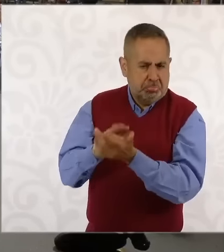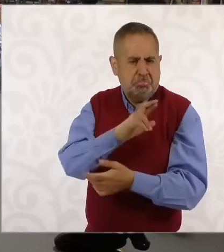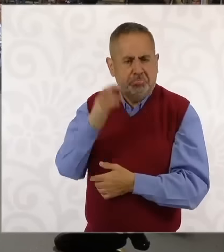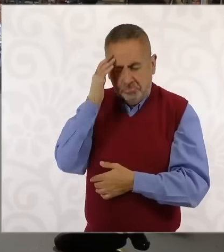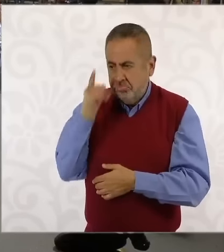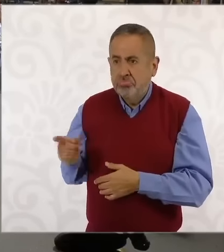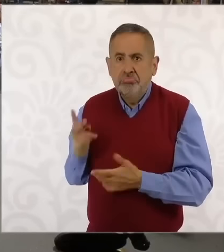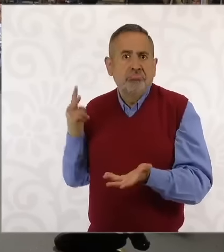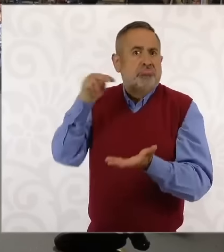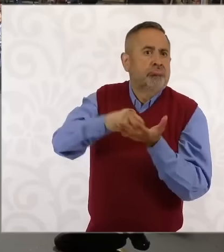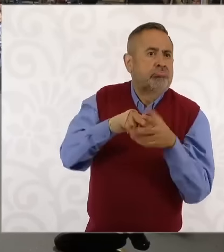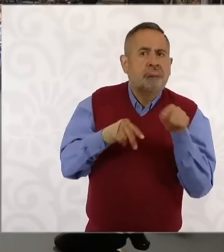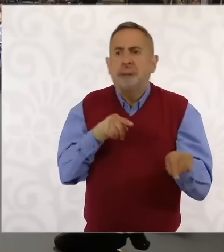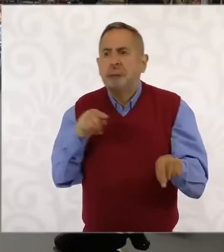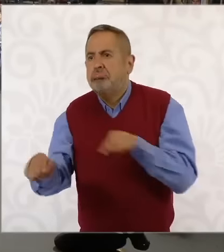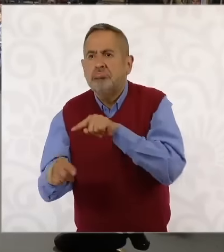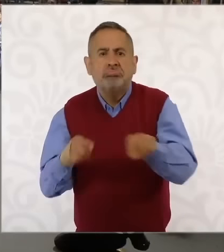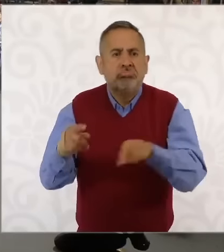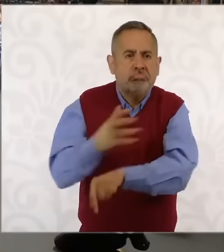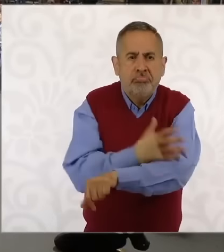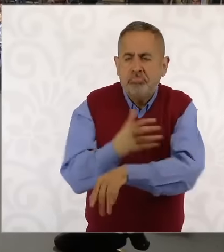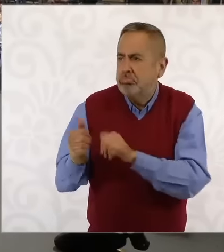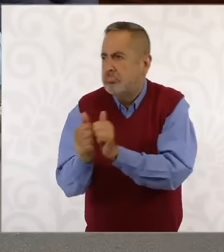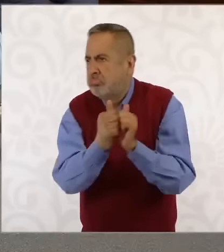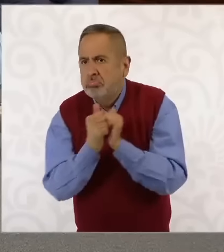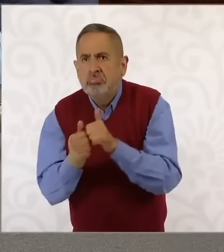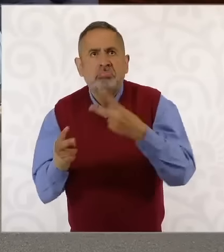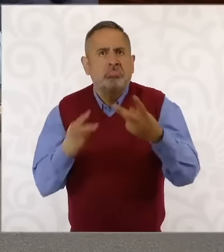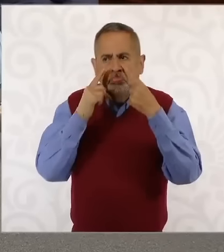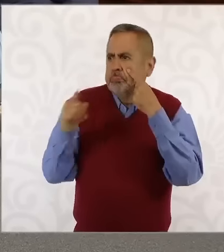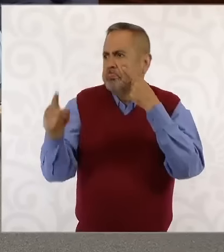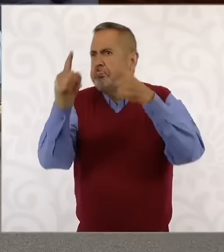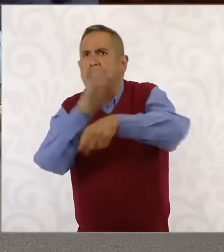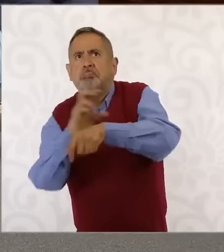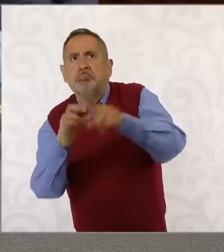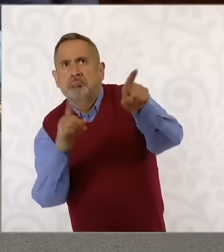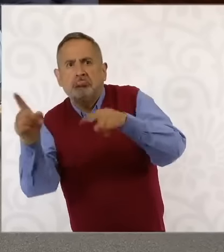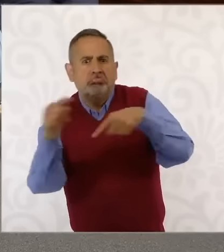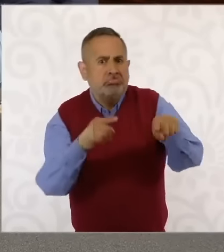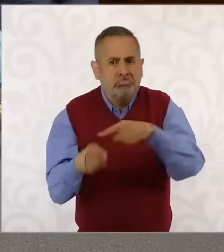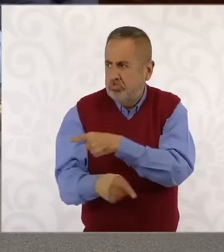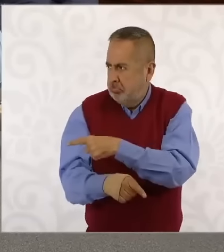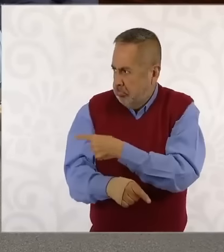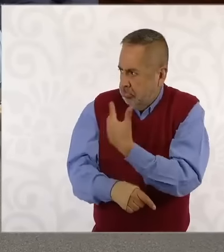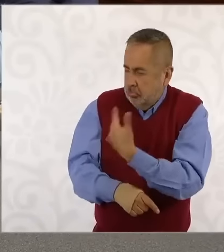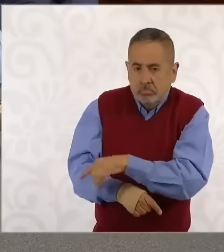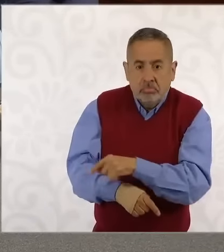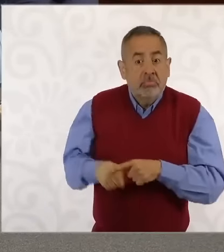lados acompañando a sus compañeros, coordinando los trabajos. Ella empezó de abajo de CFE y